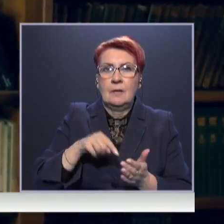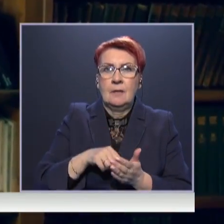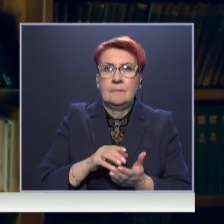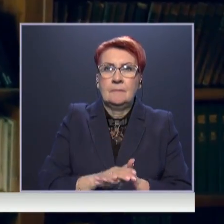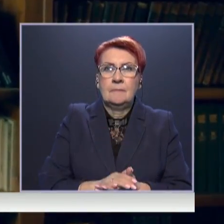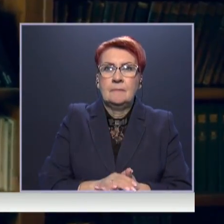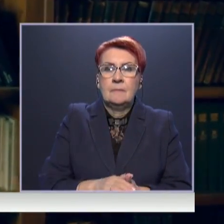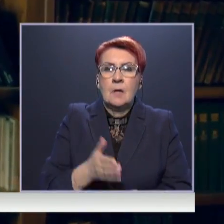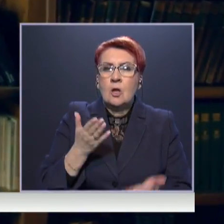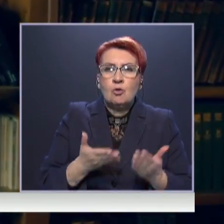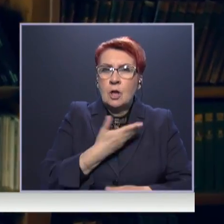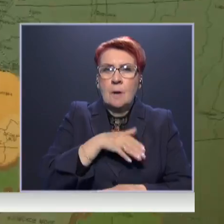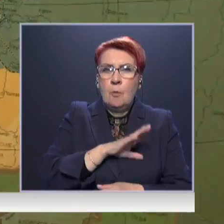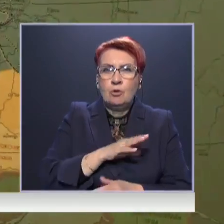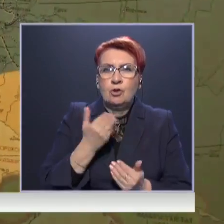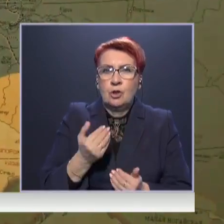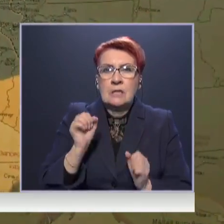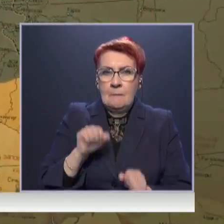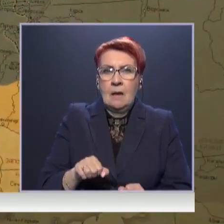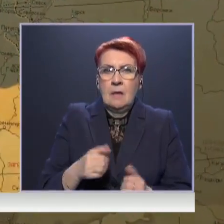могла Стать таким страшным врагом и даже подчинить